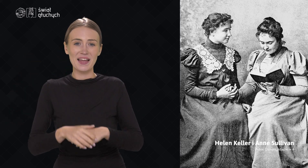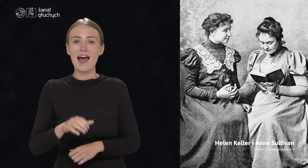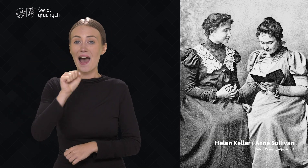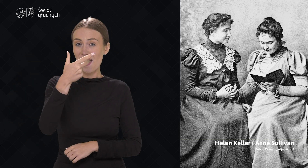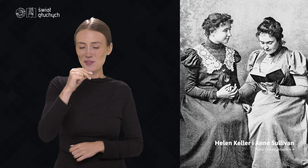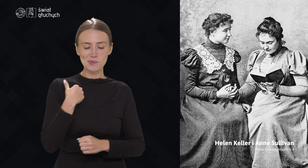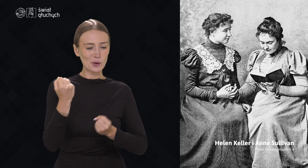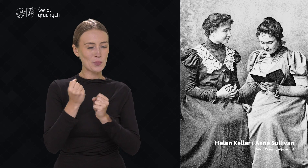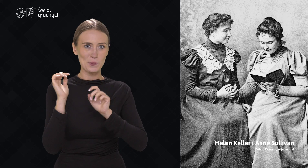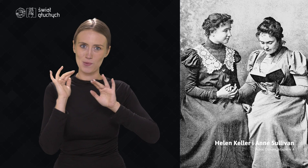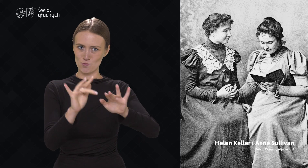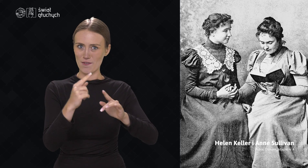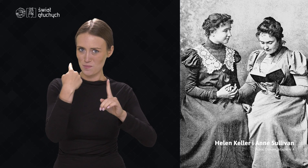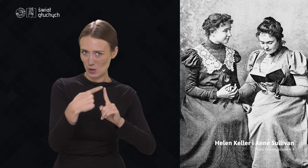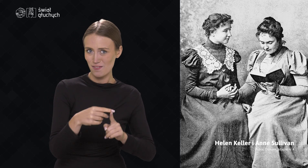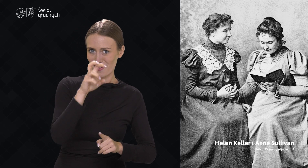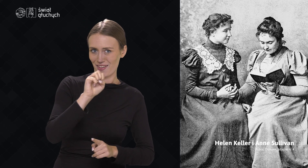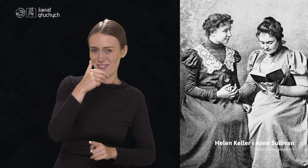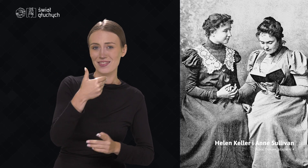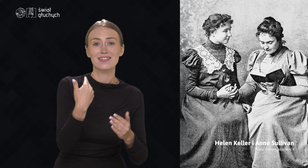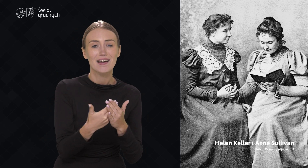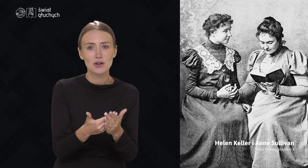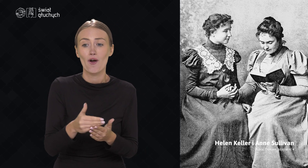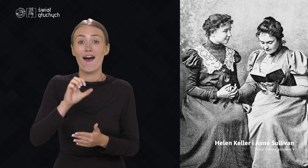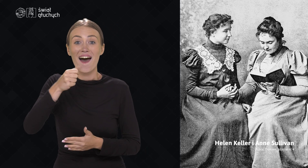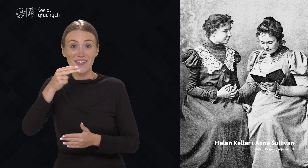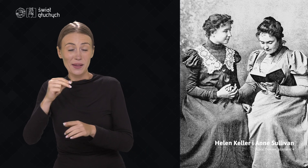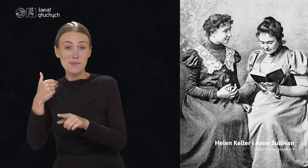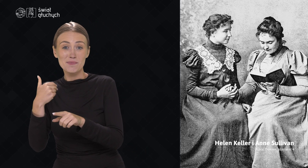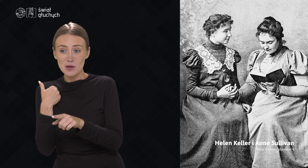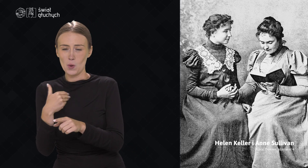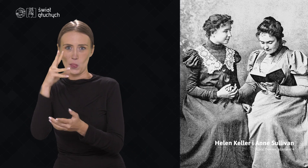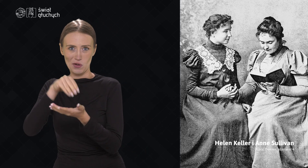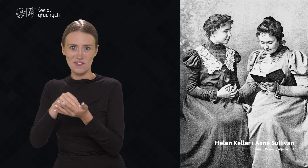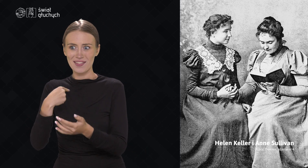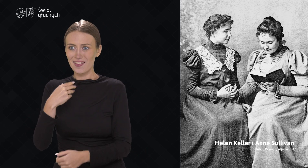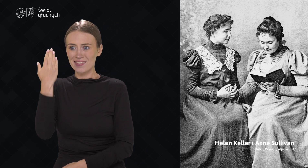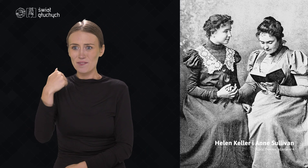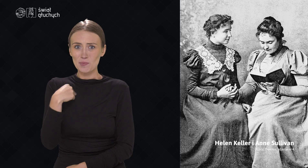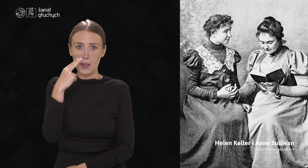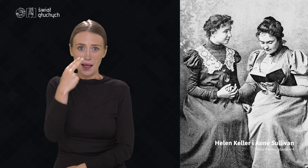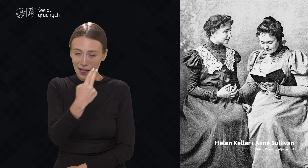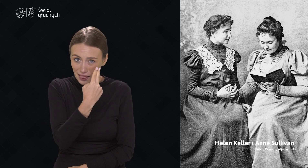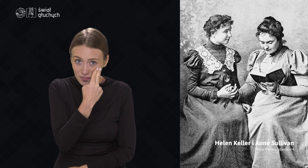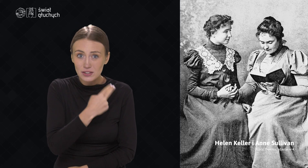Anne miała ogromny wpływ na Helen, ponieważ, bazując na własnych doświadczeniach,